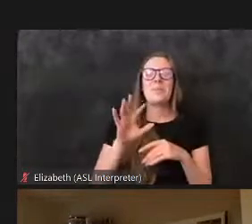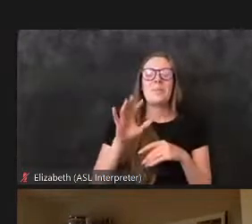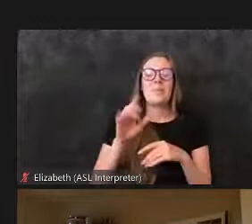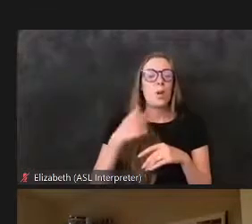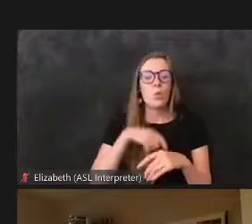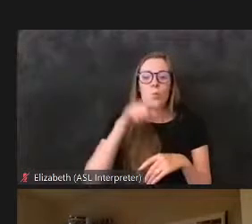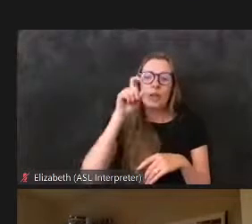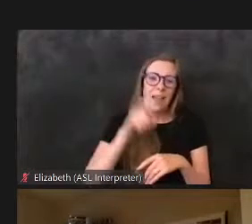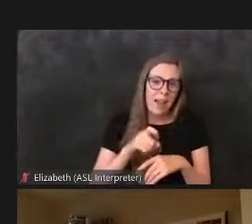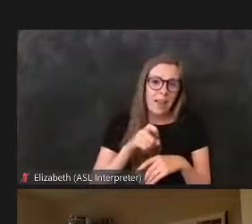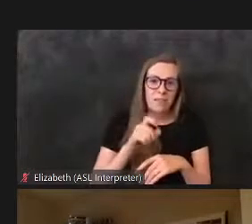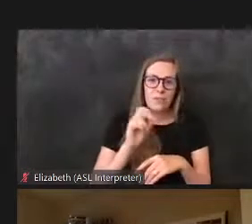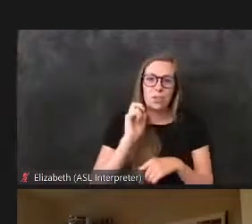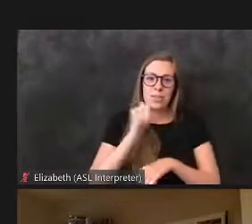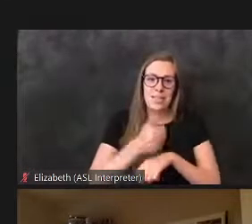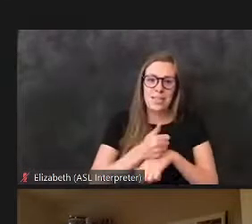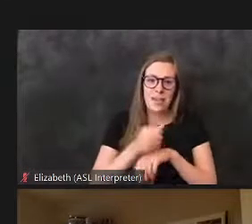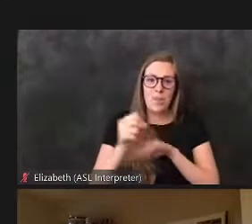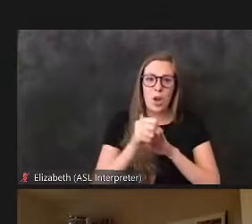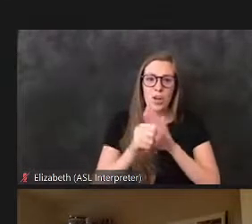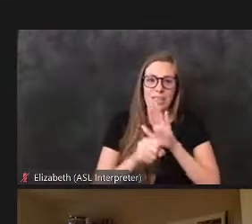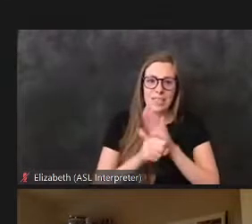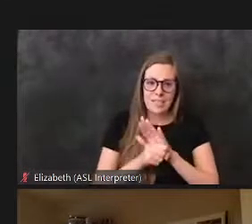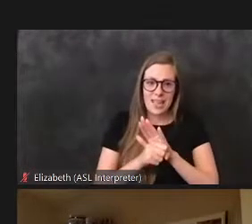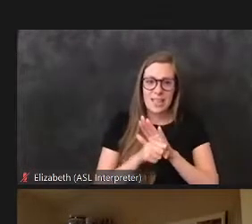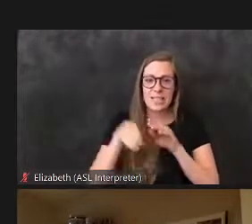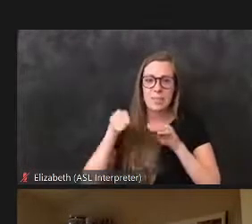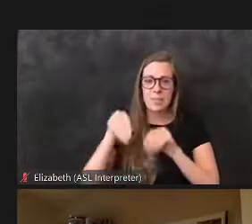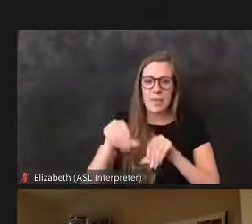Tenemos que decir esto desde nuestro estado.